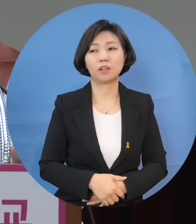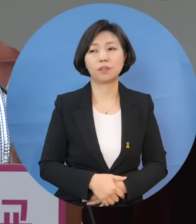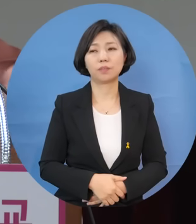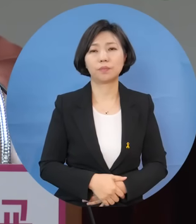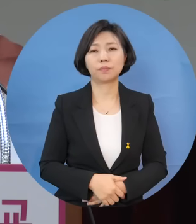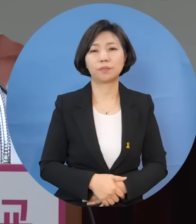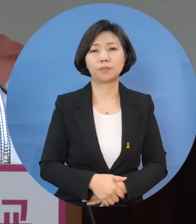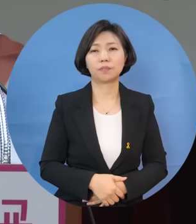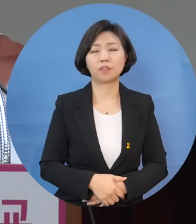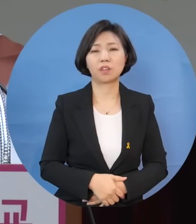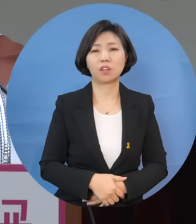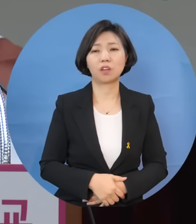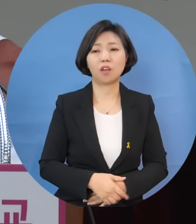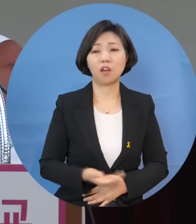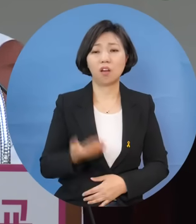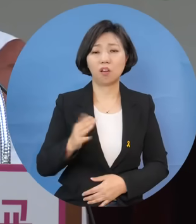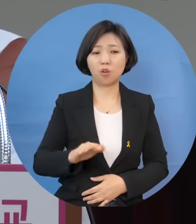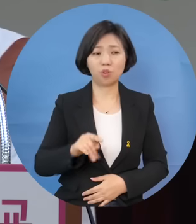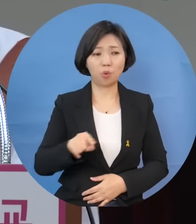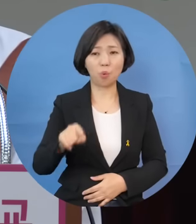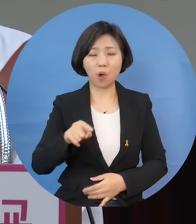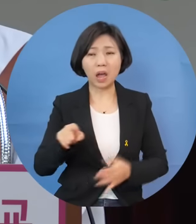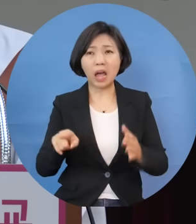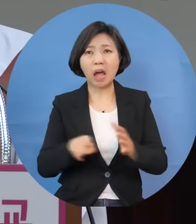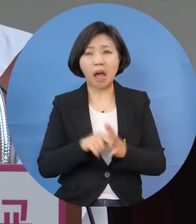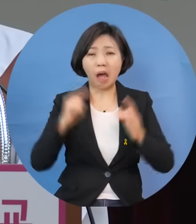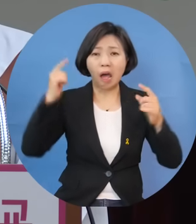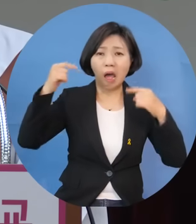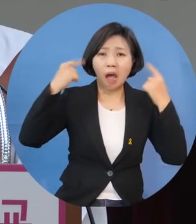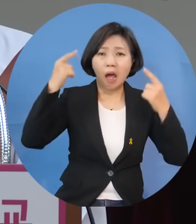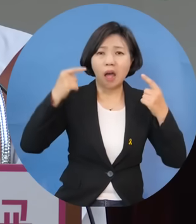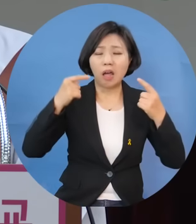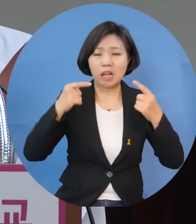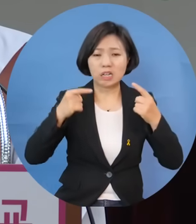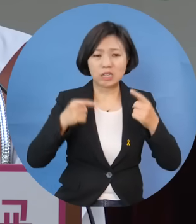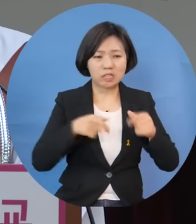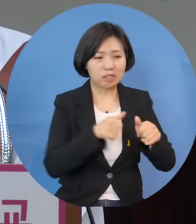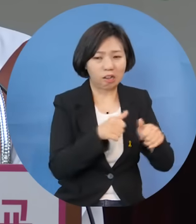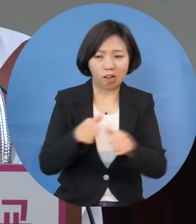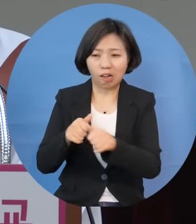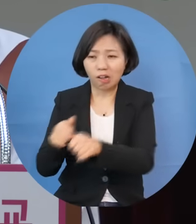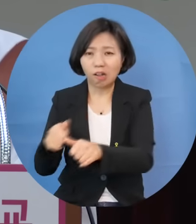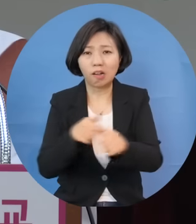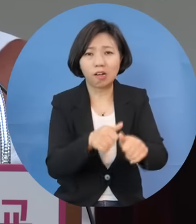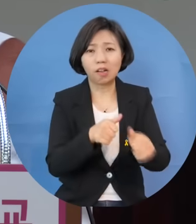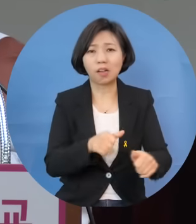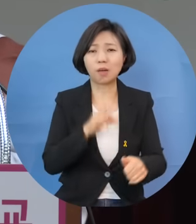그런데 이런 데에 미쳐서 날뛰고 다니잖아요. 그러니까